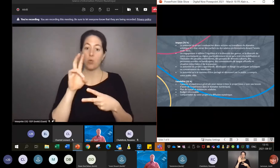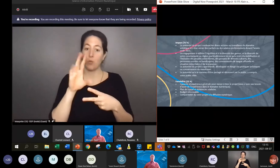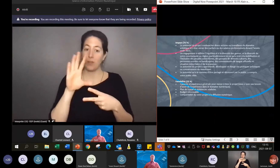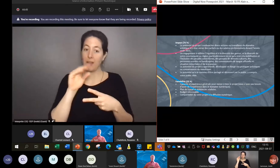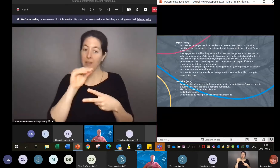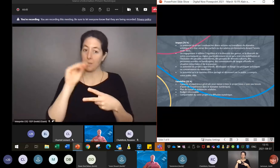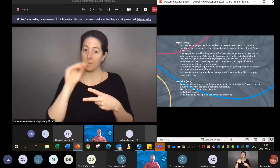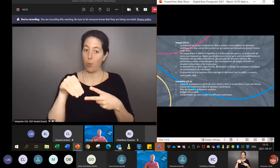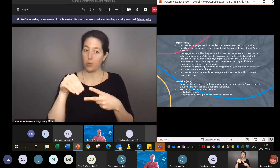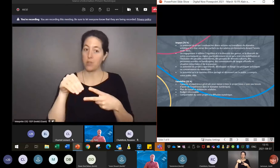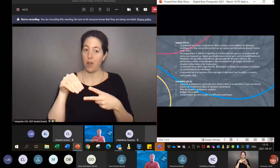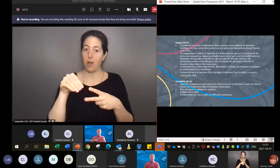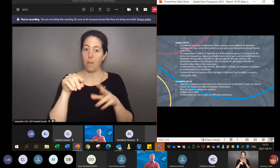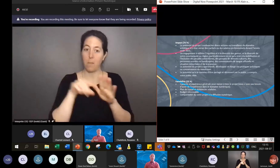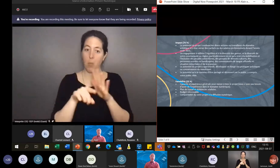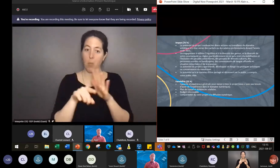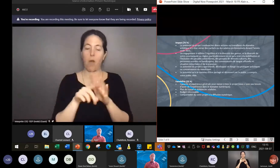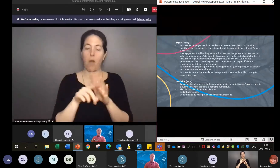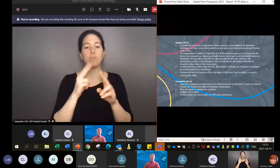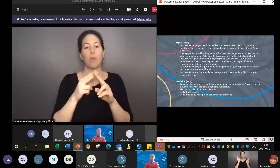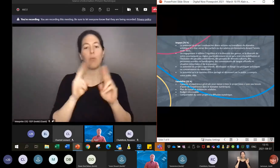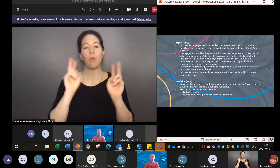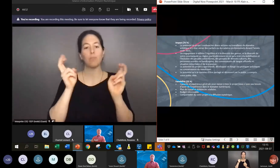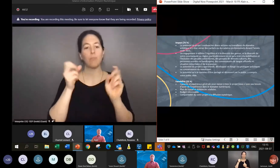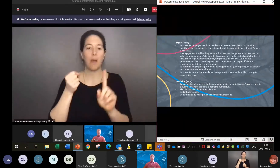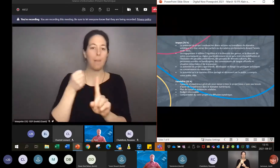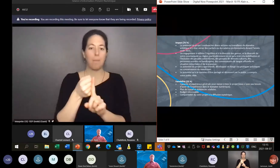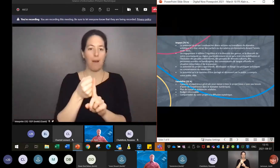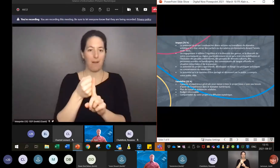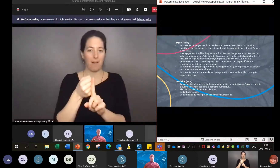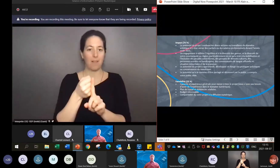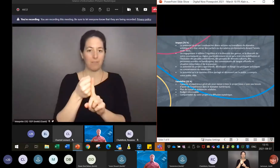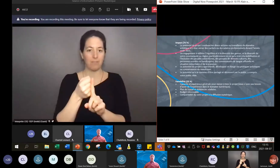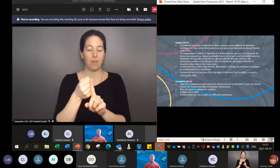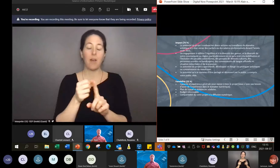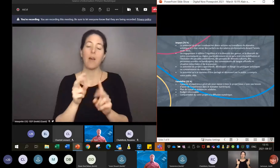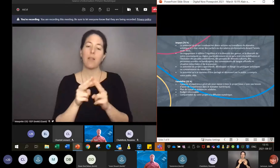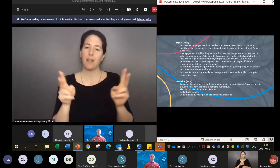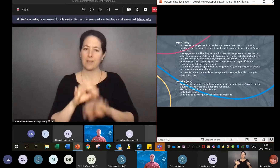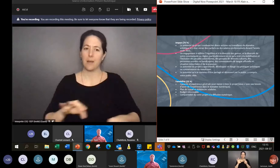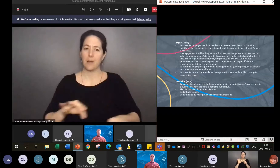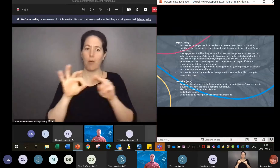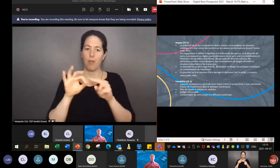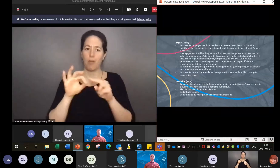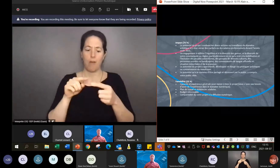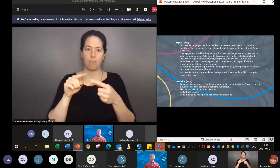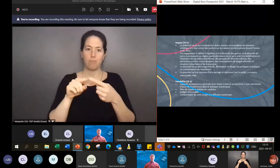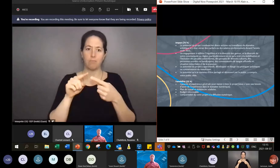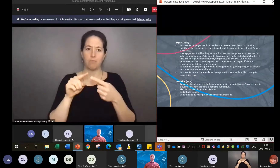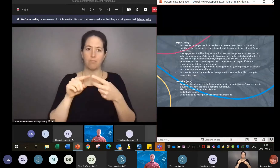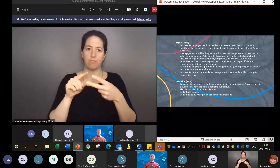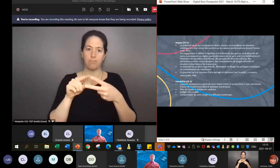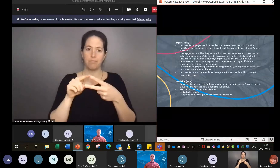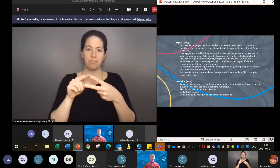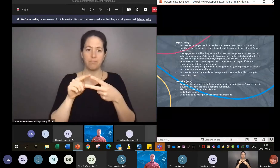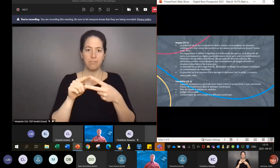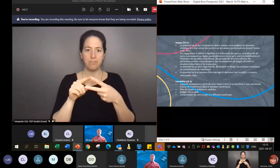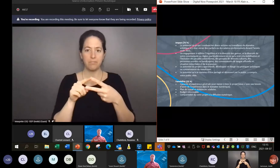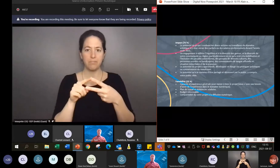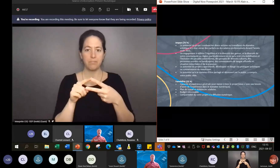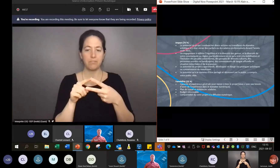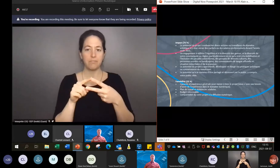ce qu’on appelle l’impact. Donc, ce